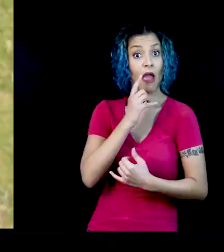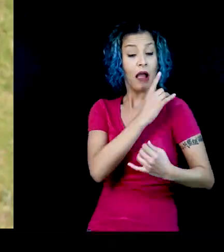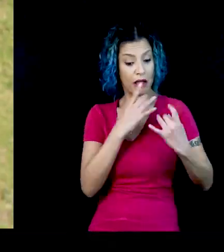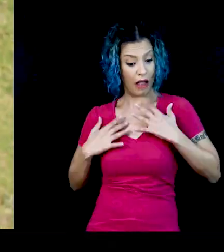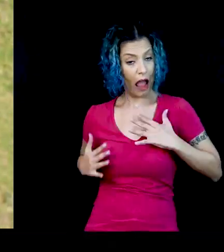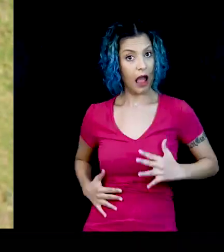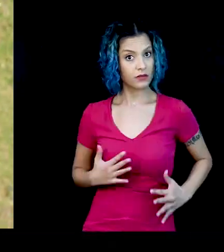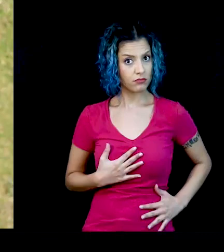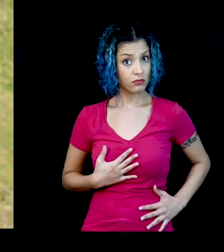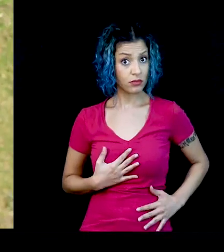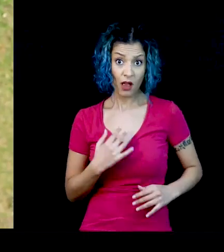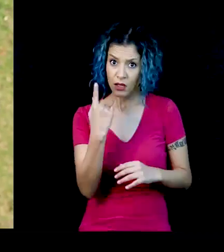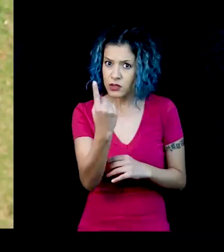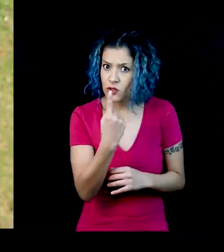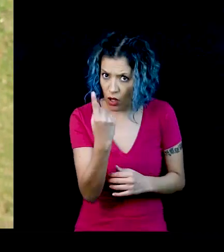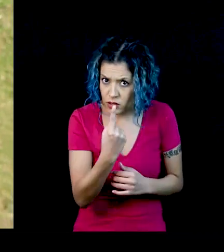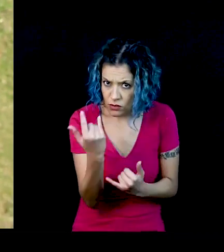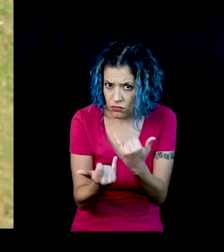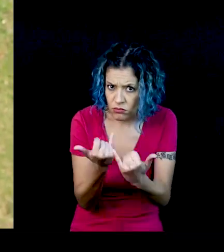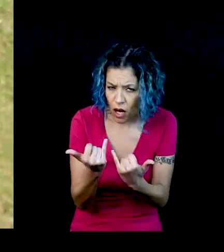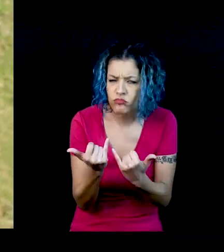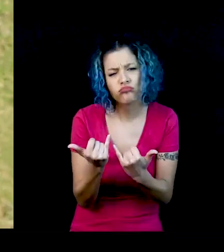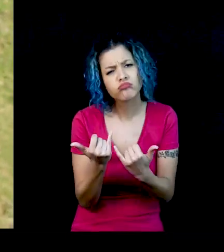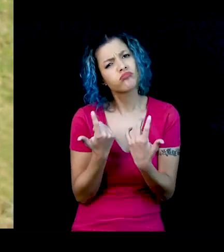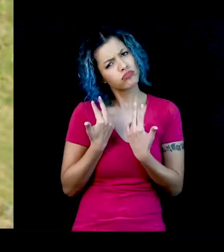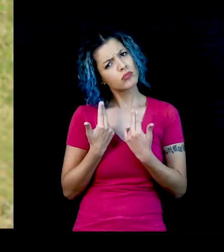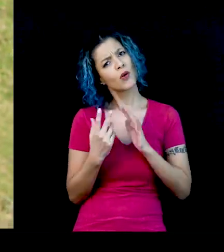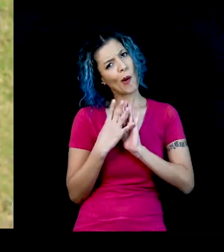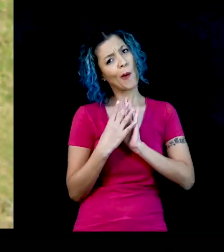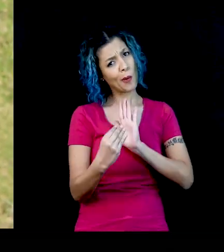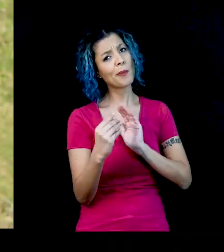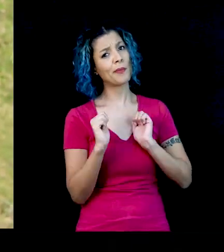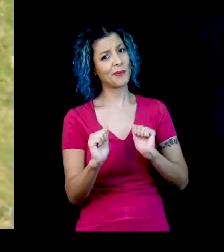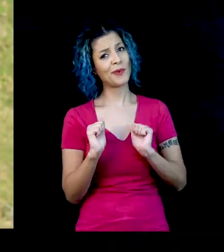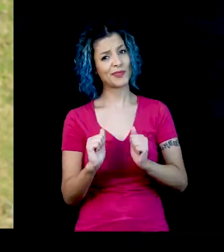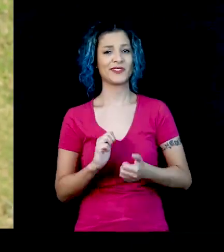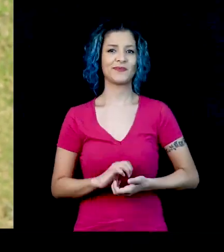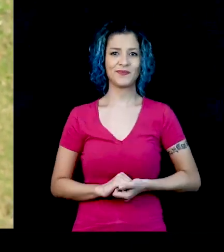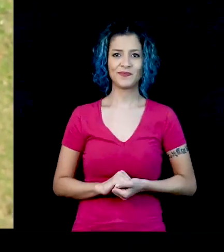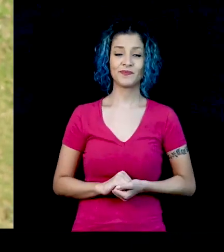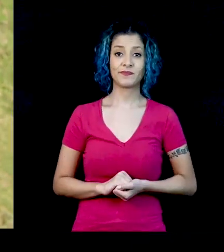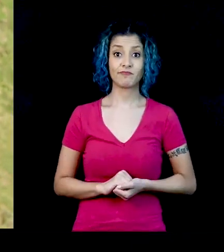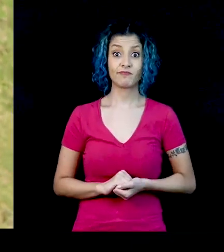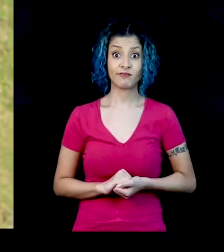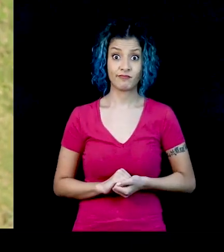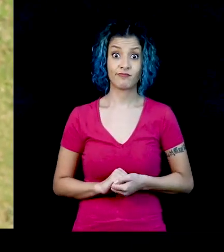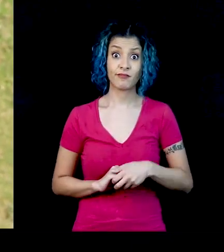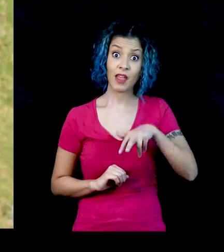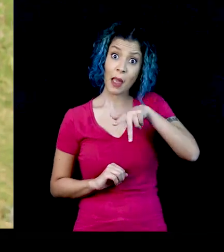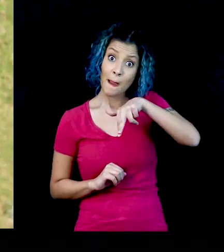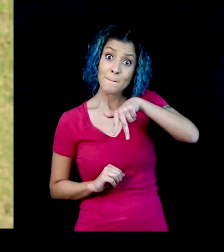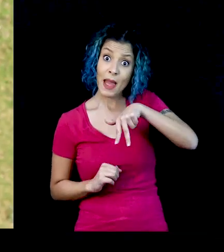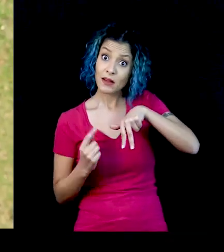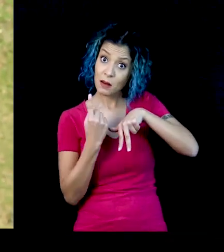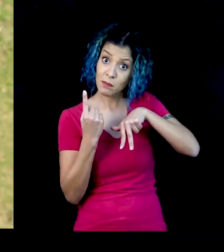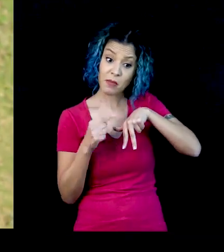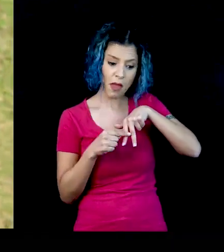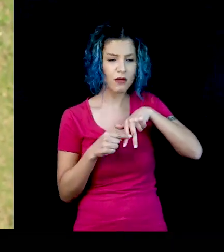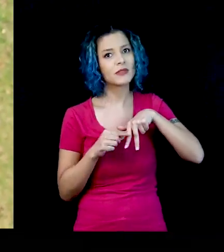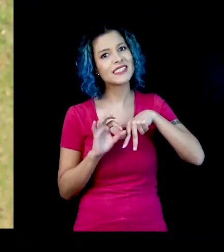se estiver sozinho ou sozinha faz assim como eu Começar pelas pernas talvez seja mais simples.